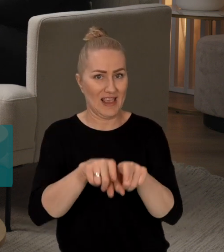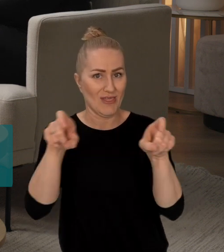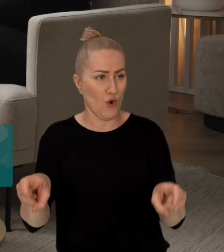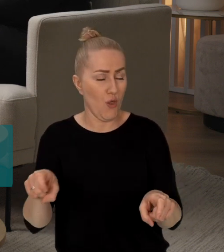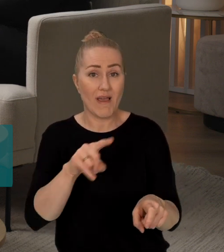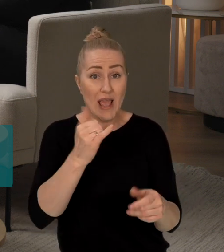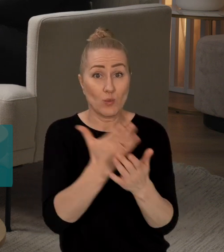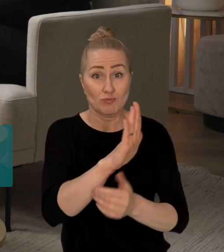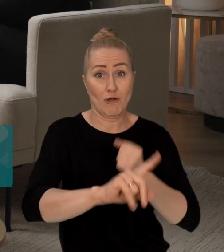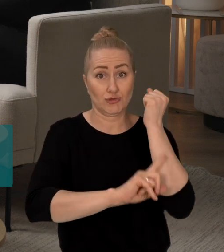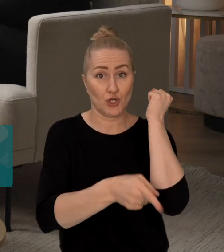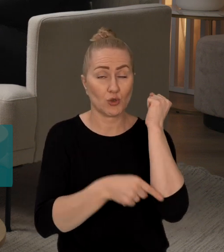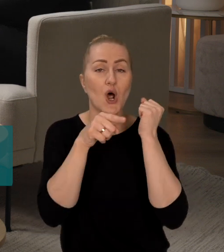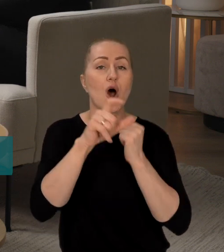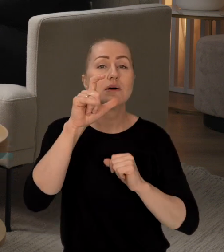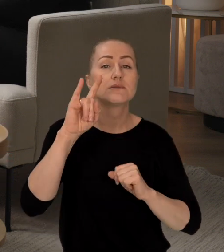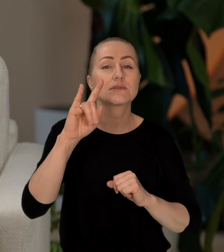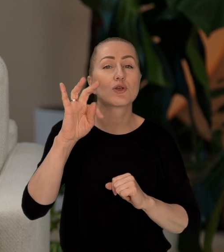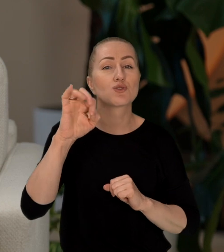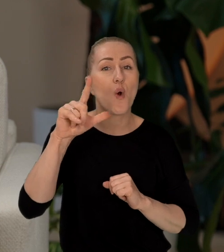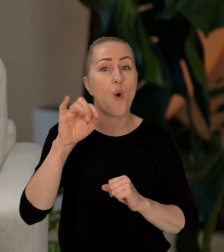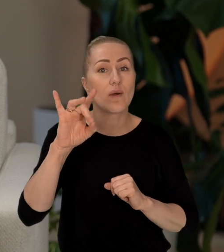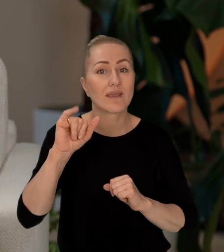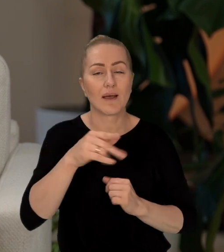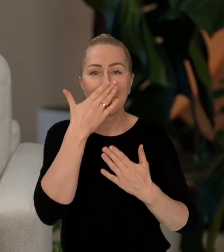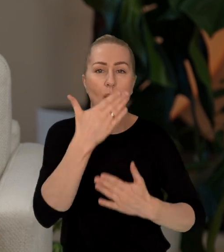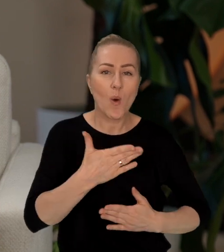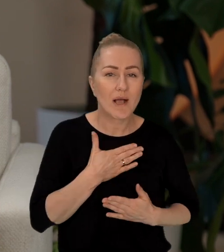Cytologia to jest taki screening chorób szyjki macicy,